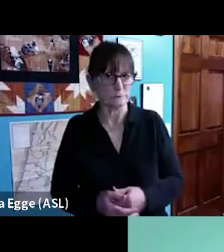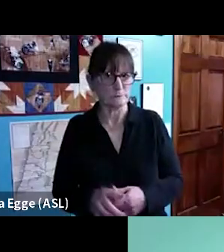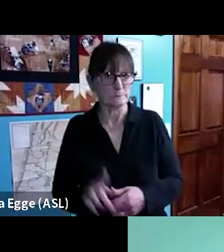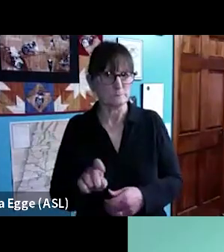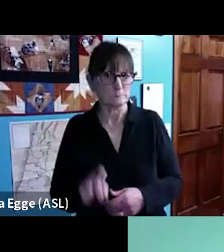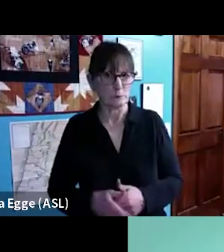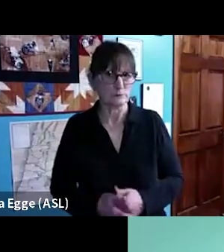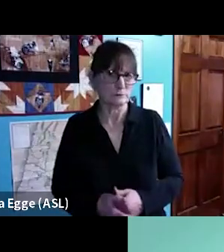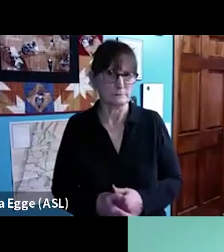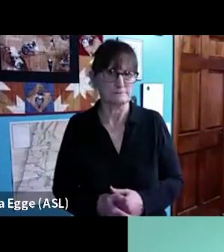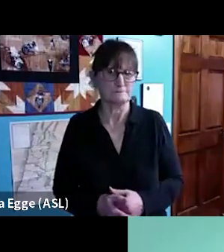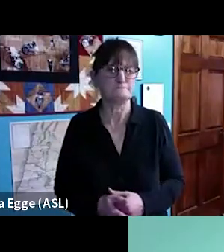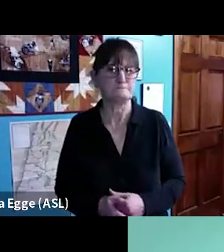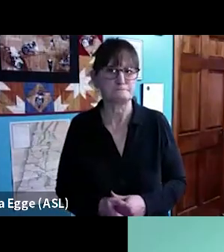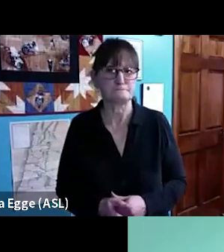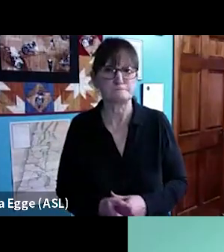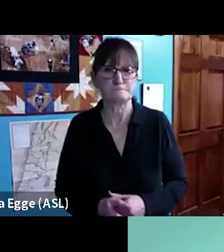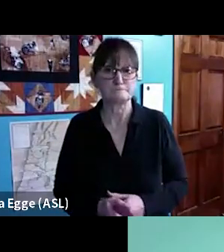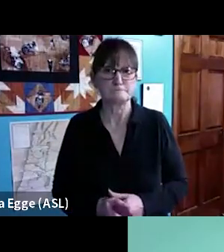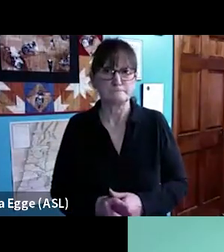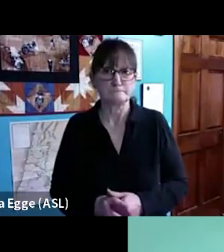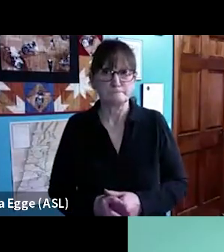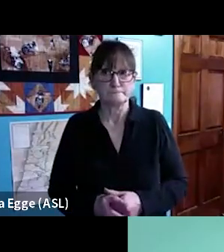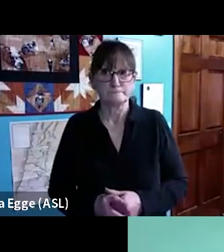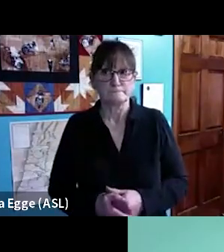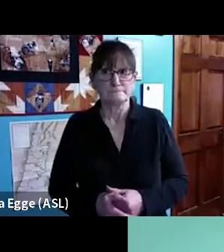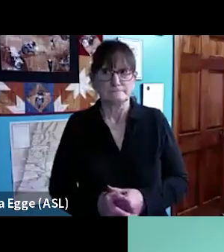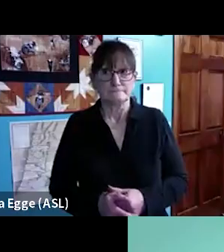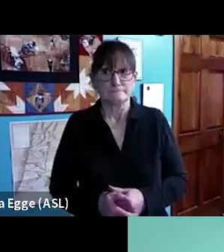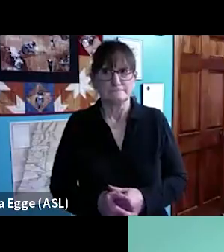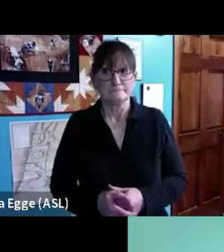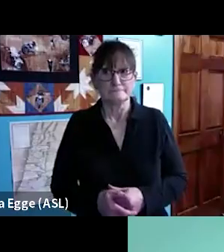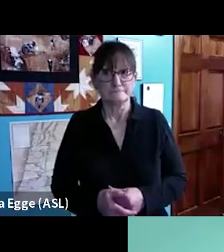Creo que esos son excelentes consejos también. Algunas preguntas excelentes